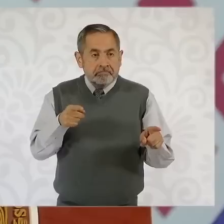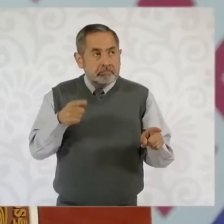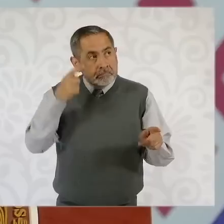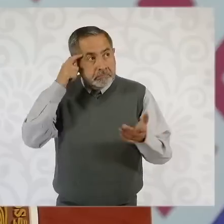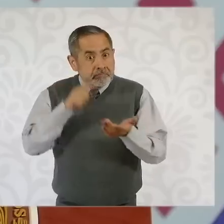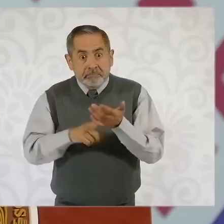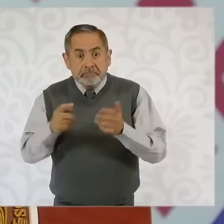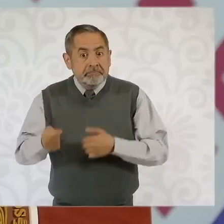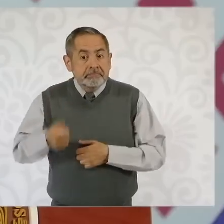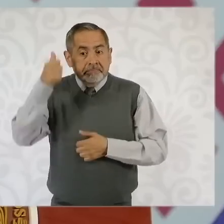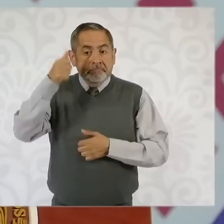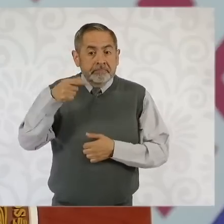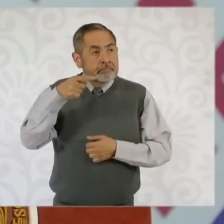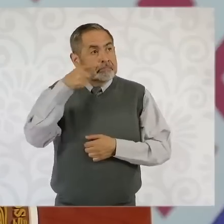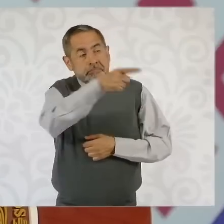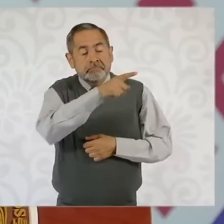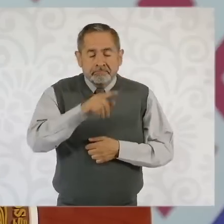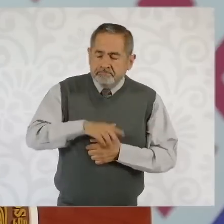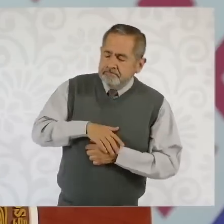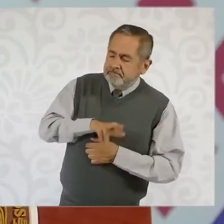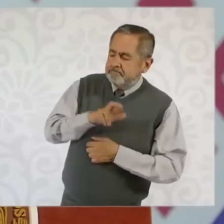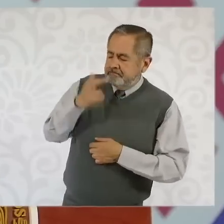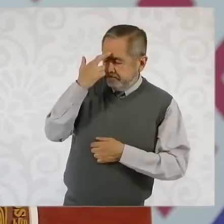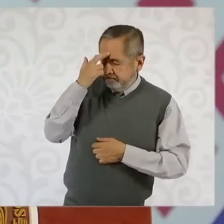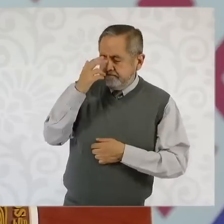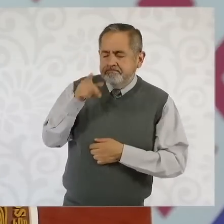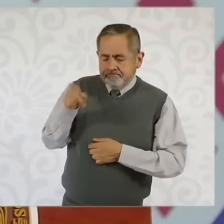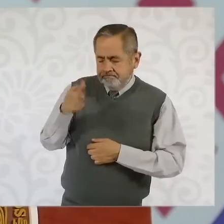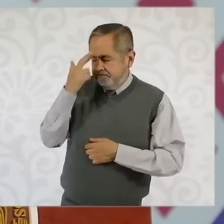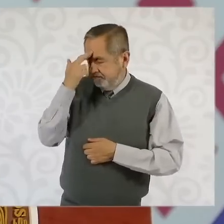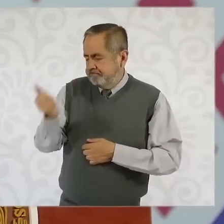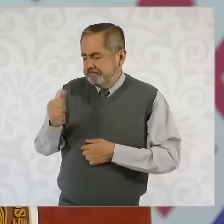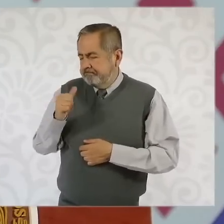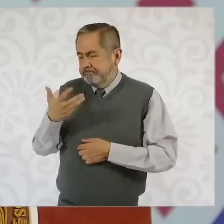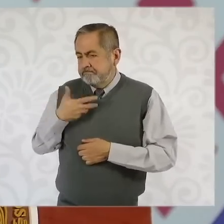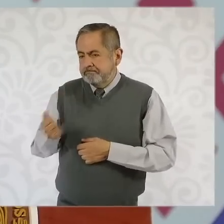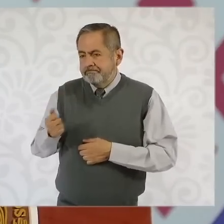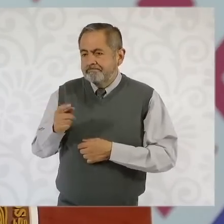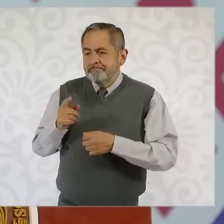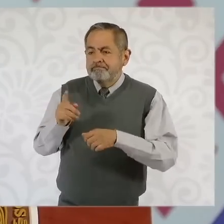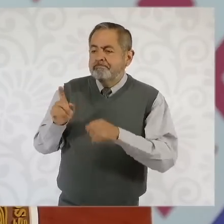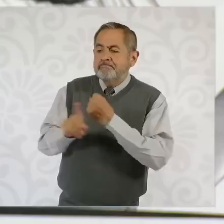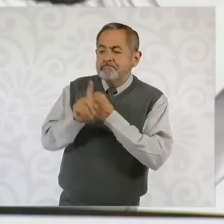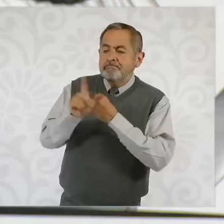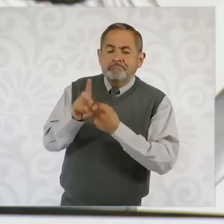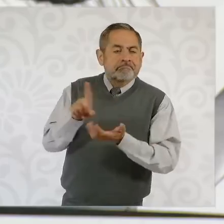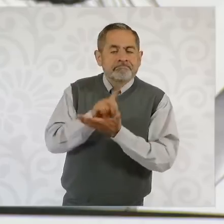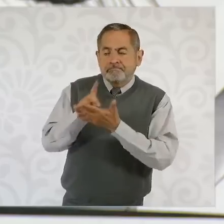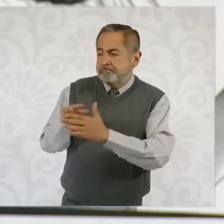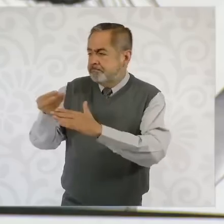vez que se reconoce que no solamente es el tema del tráfico de las drogas sino también de armas